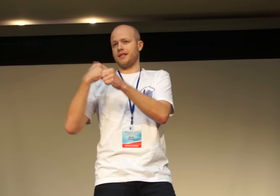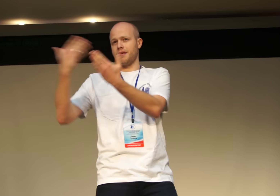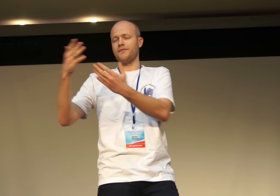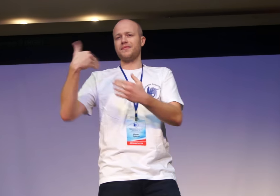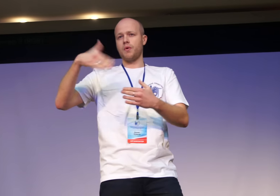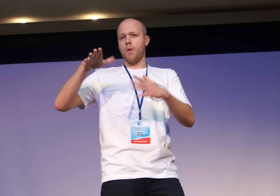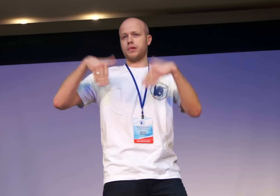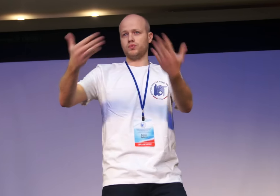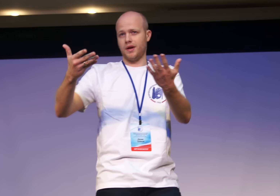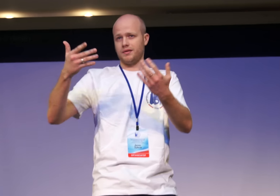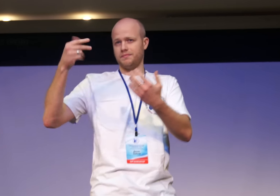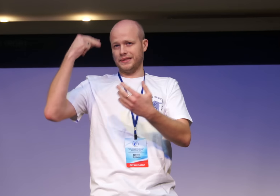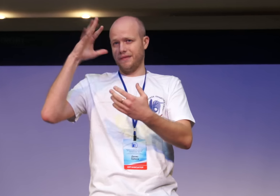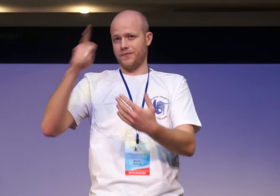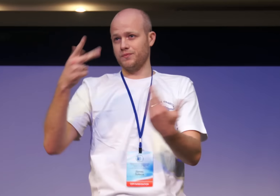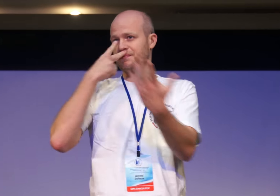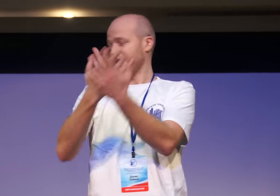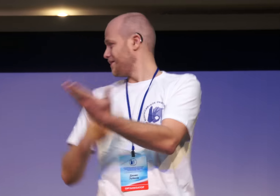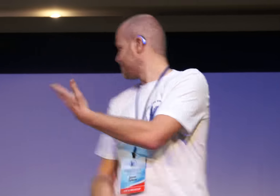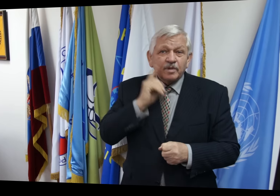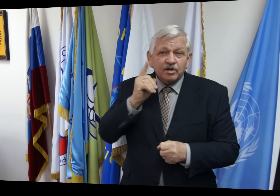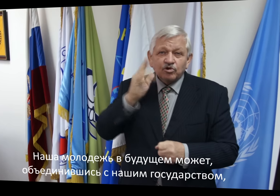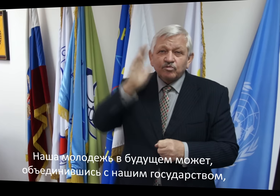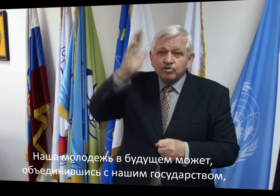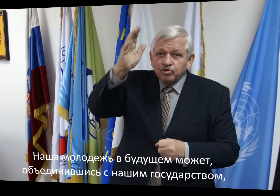Также на открытии было показано видеообращение для форумчан